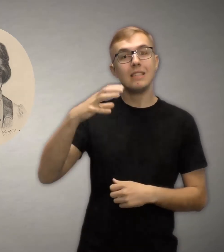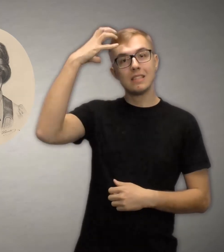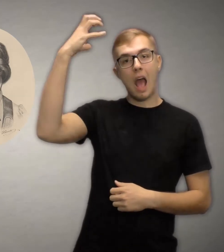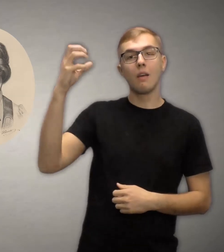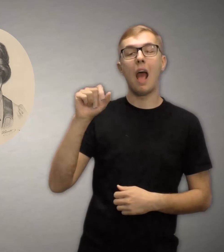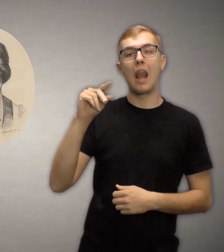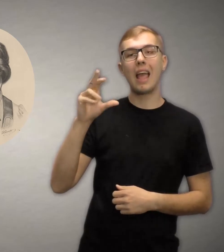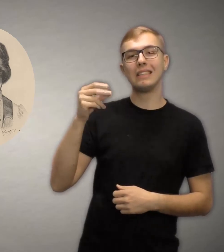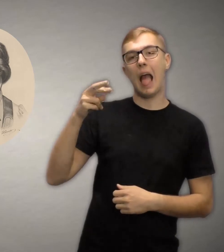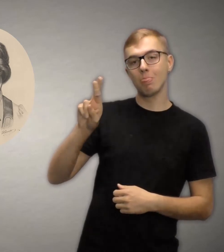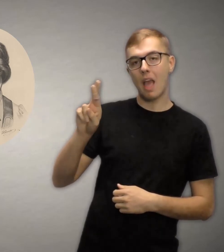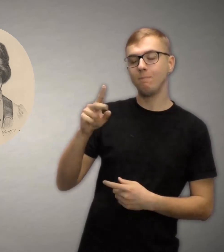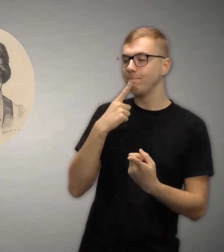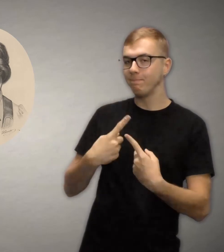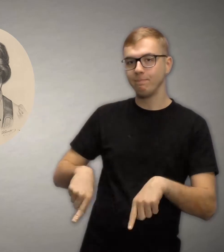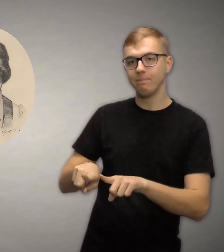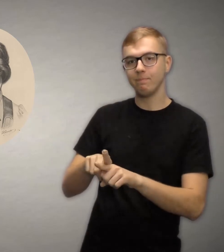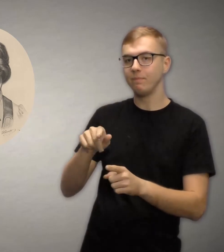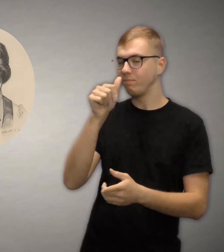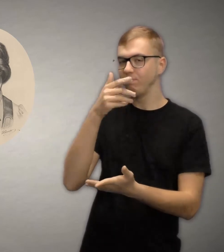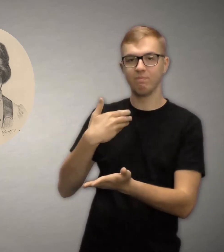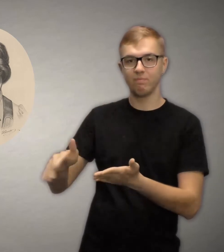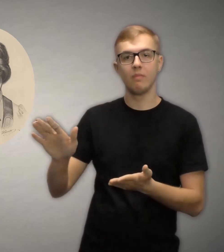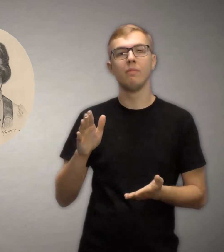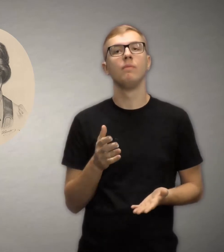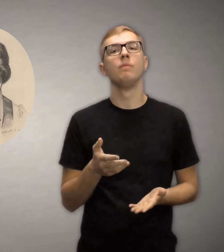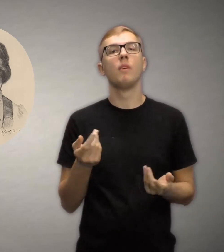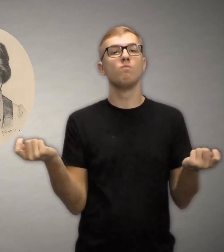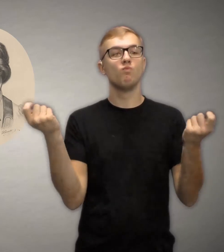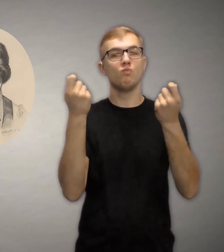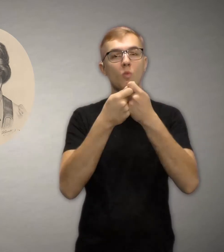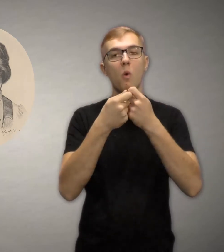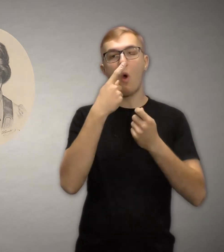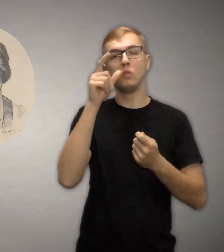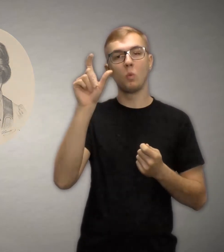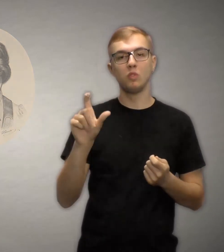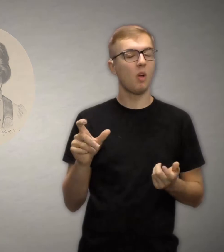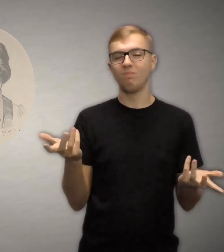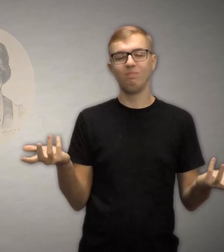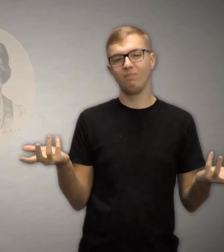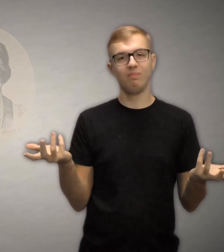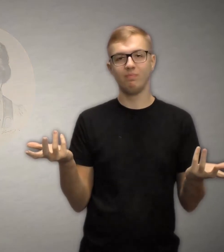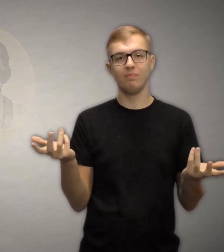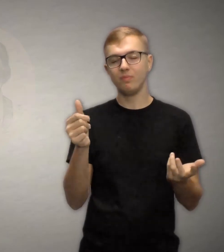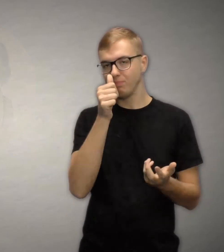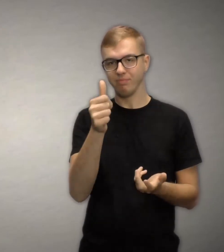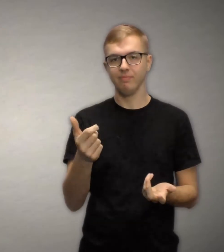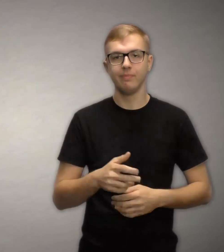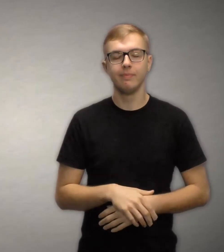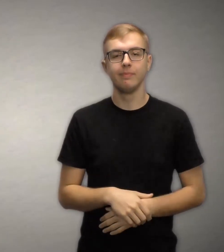Tego car nie mógł zrobić, więc Kościuszko odmówił z nim współpracy.